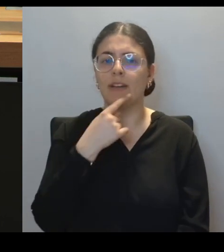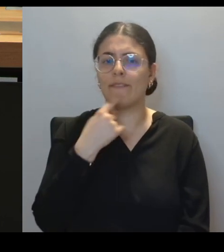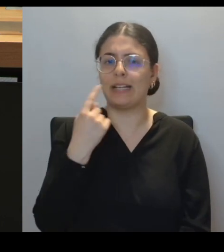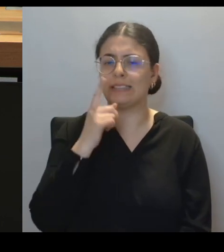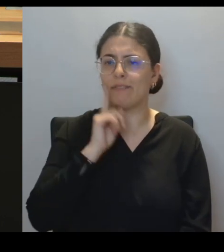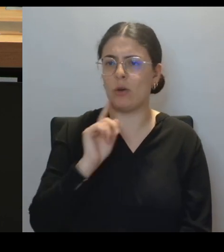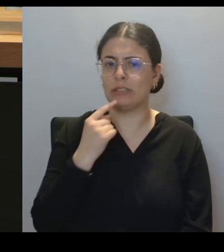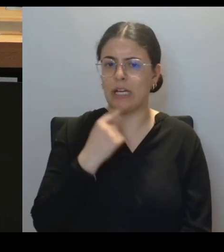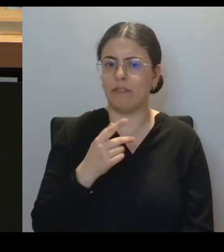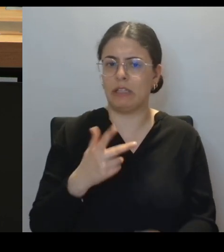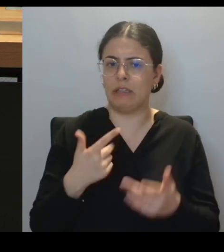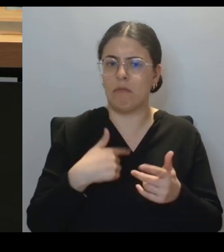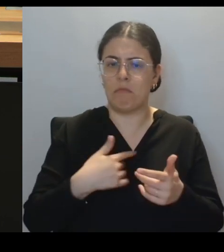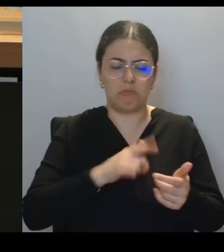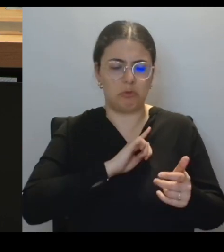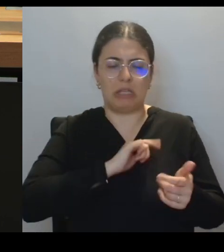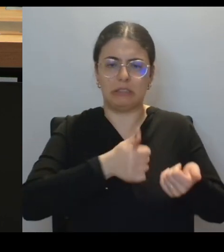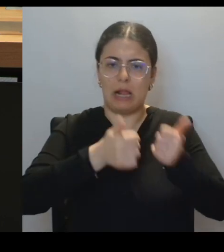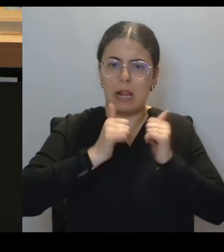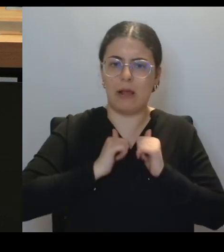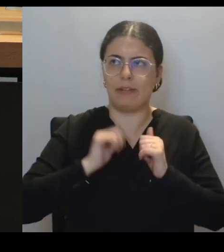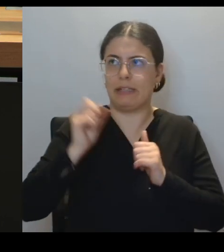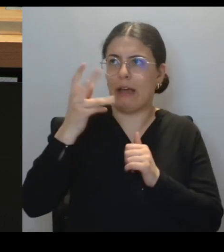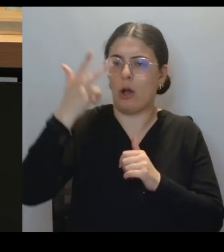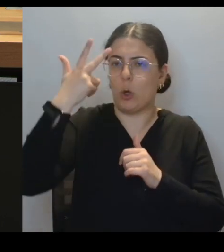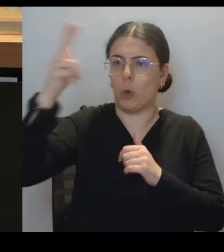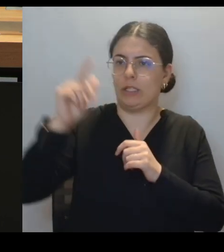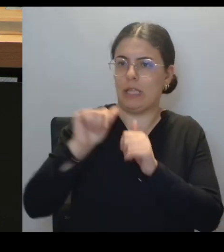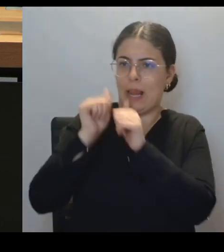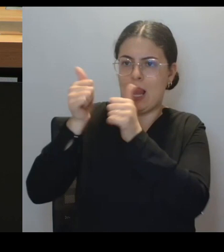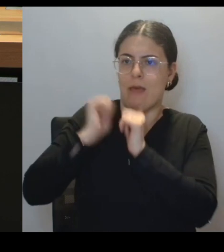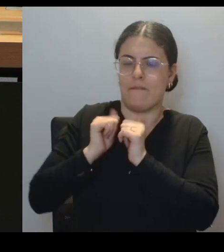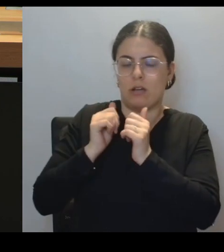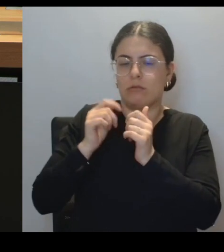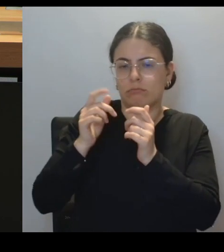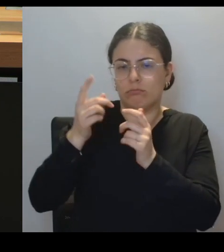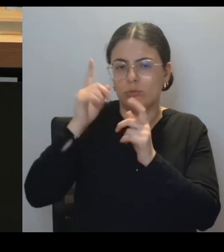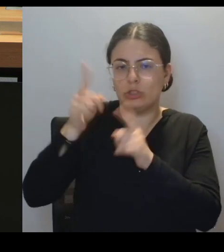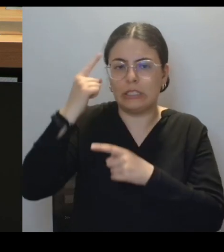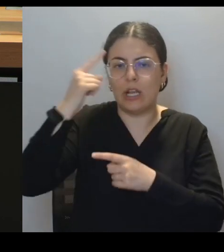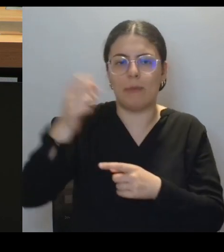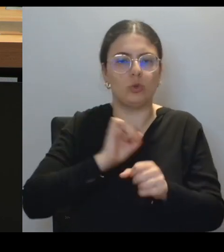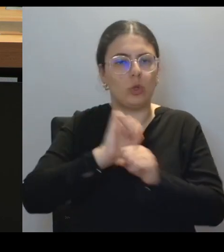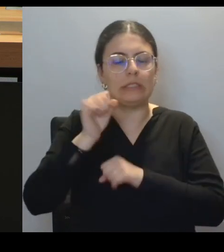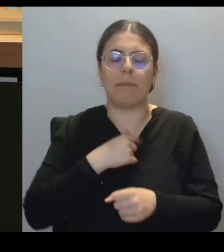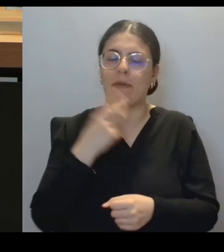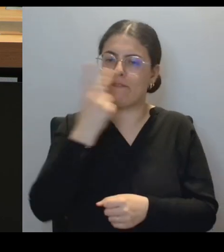Aber ich verstand natürlich, was sie mir sagen wollte. Jeder ist seines Glückes Schmied und du musst schon selbst etwas dafür